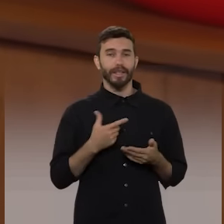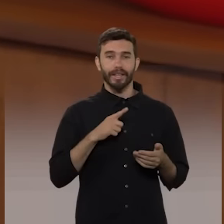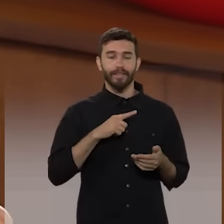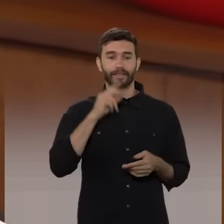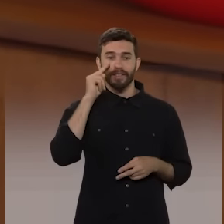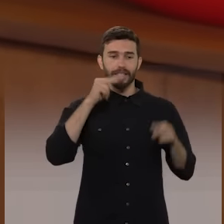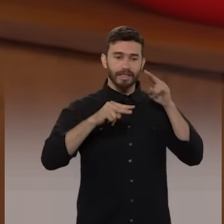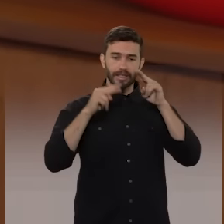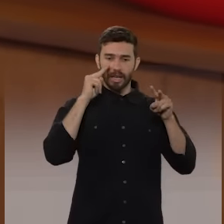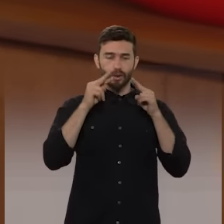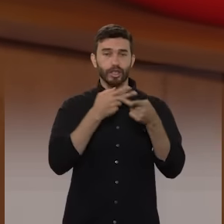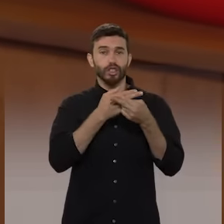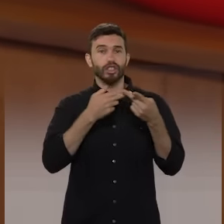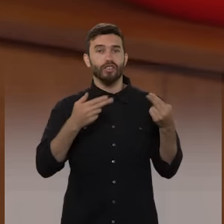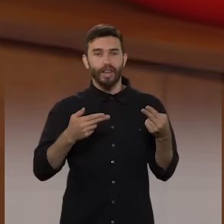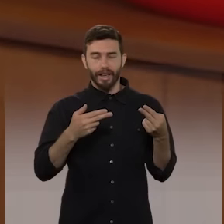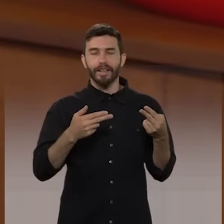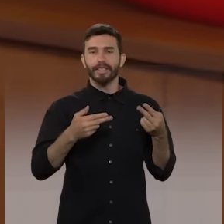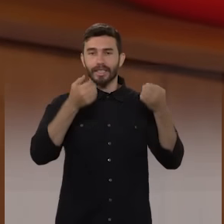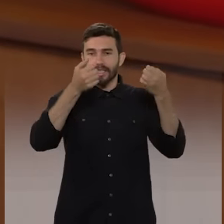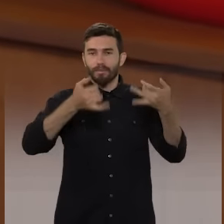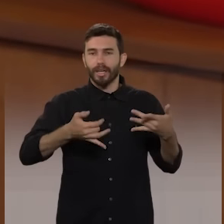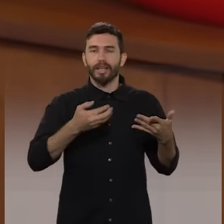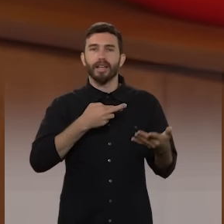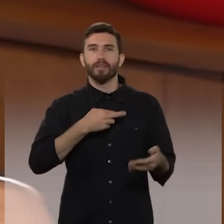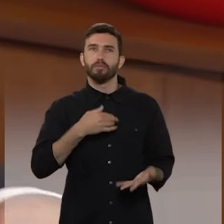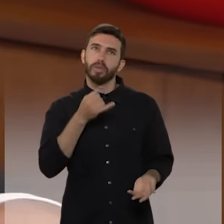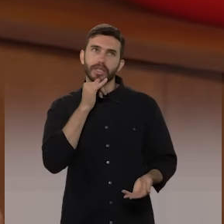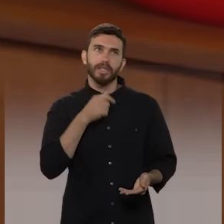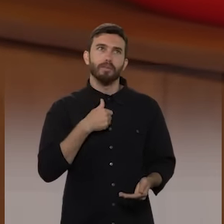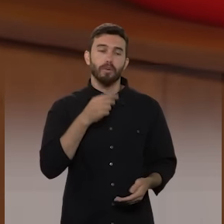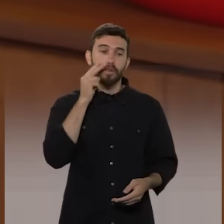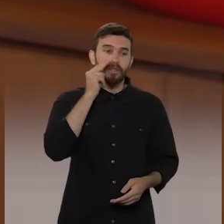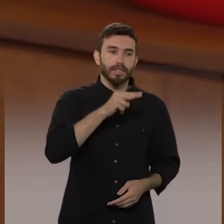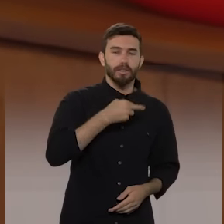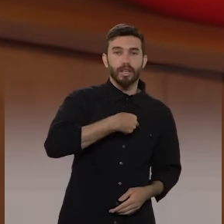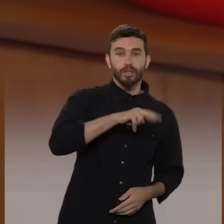existem várias visões, vão ter visões um pouco mais religiosas, um pouco mais céticas,